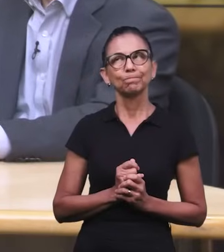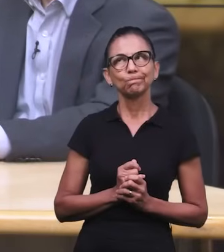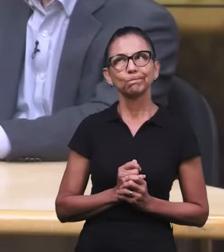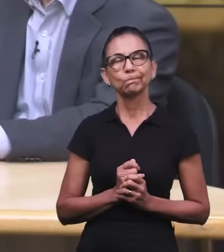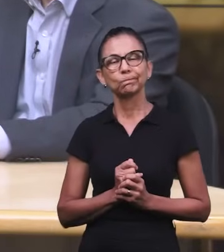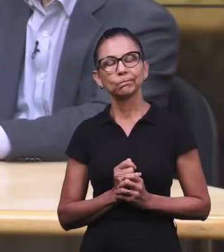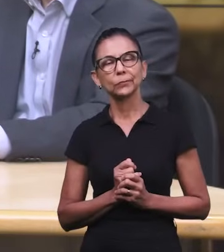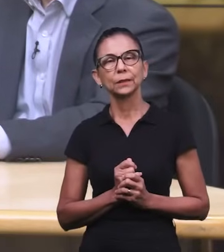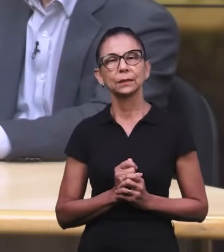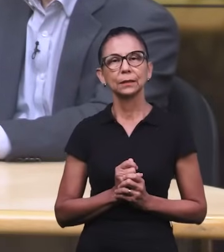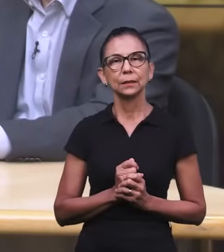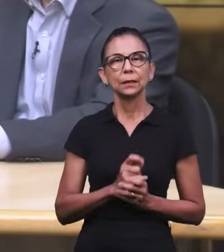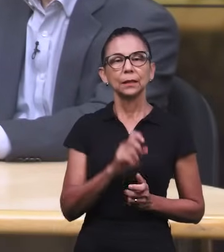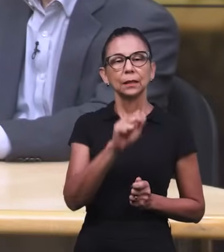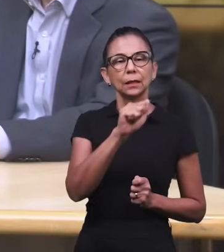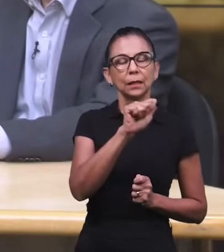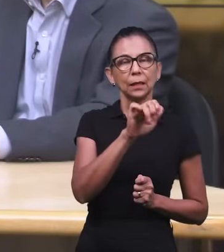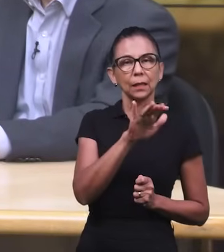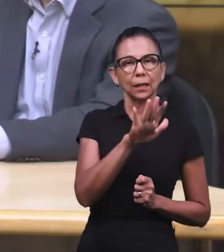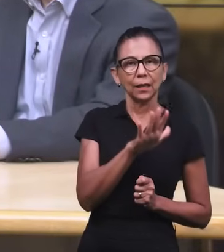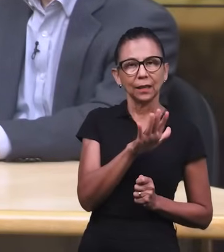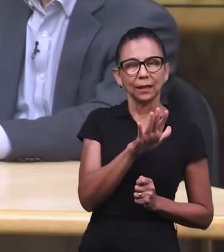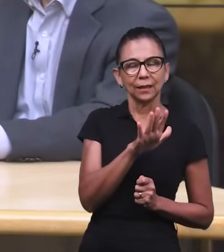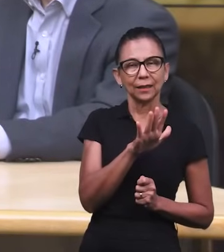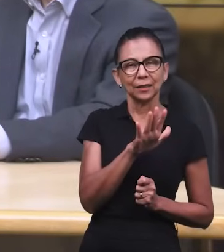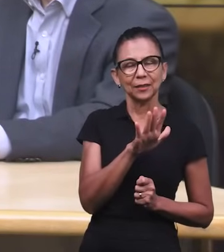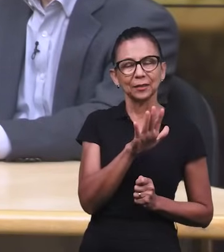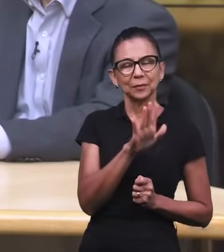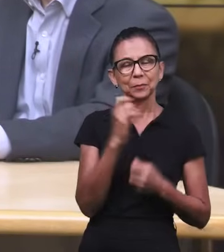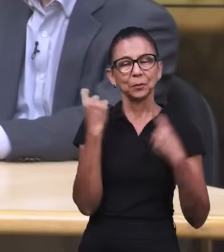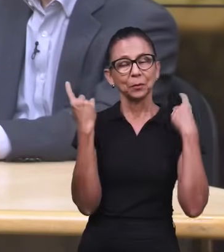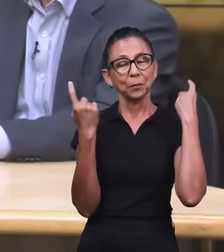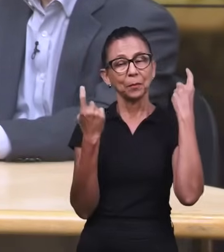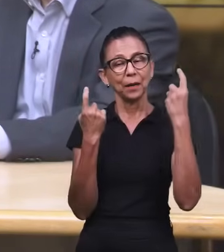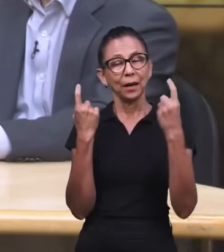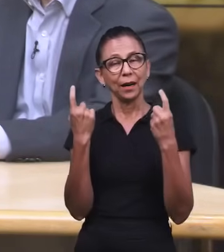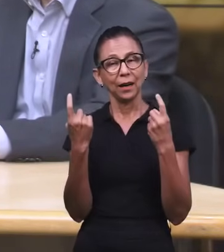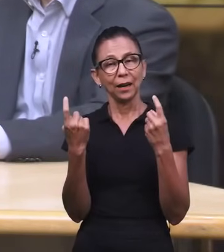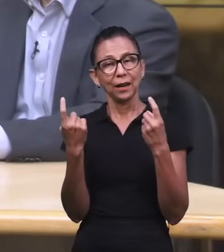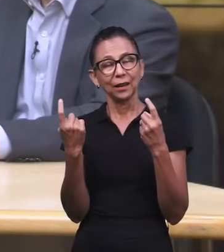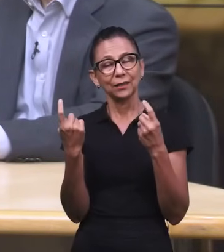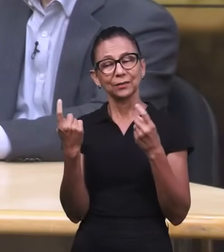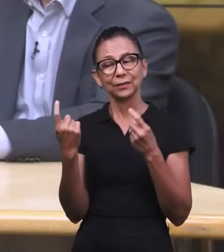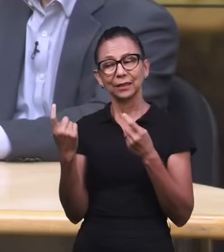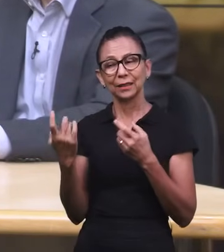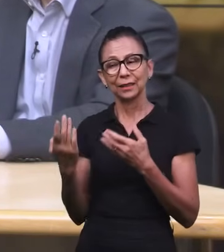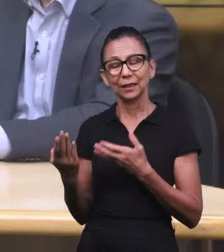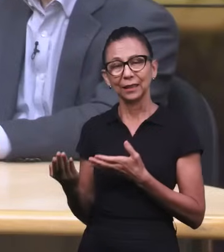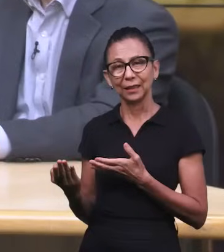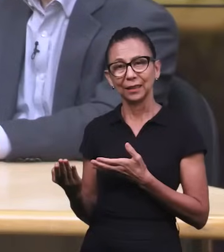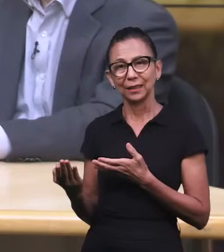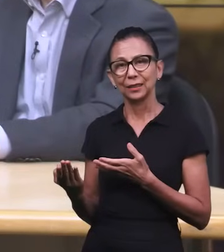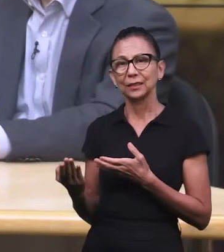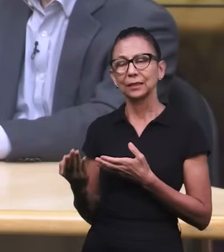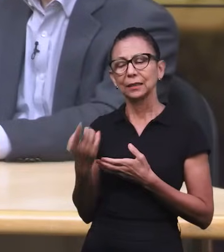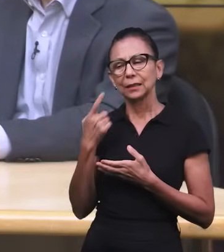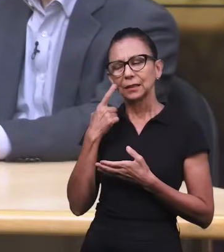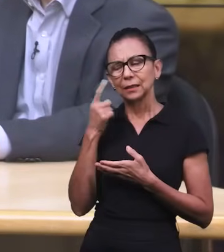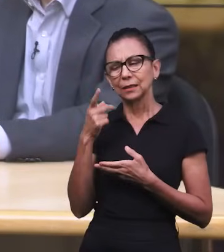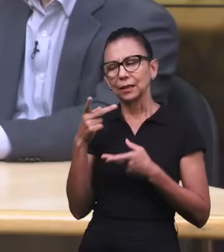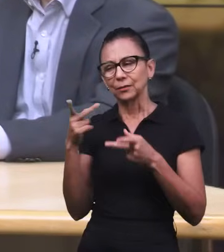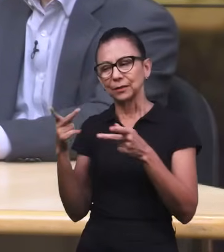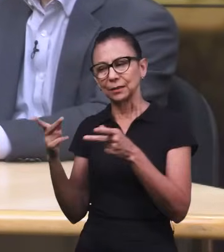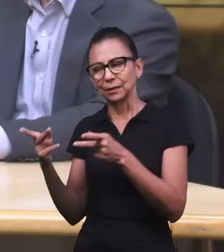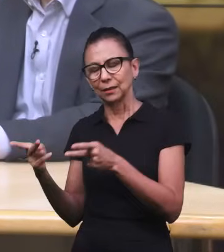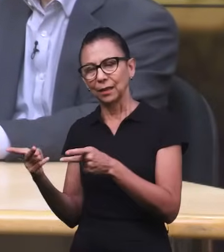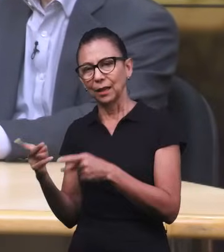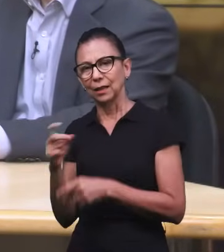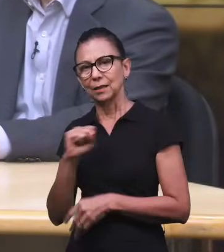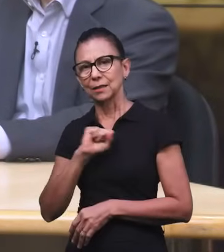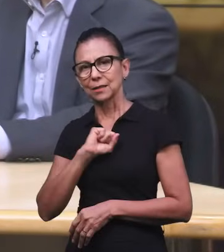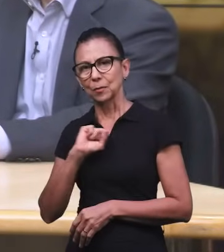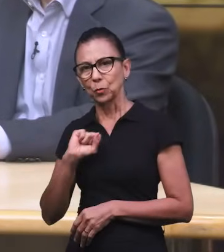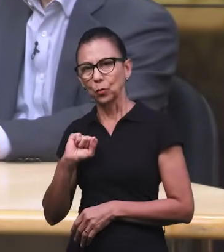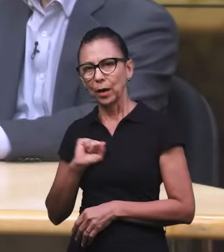dela em acompanhar o crescimento dele e levar para ele todo ano a roupa apropriada para o crescimento